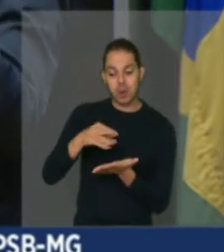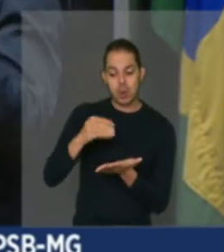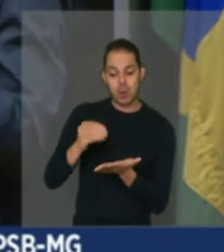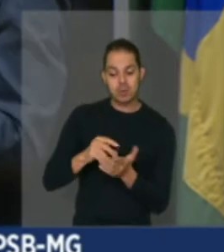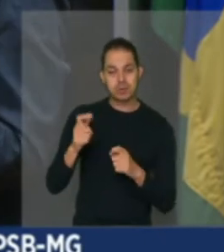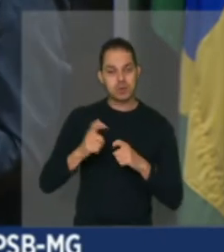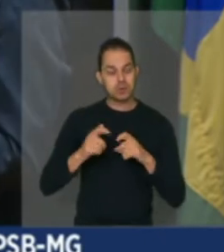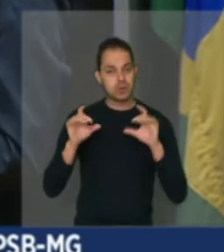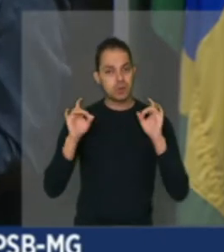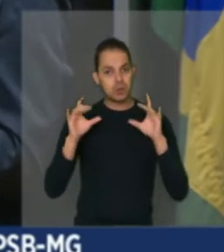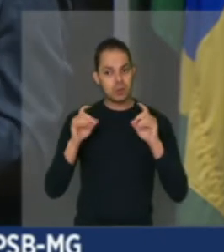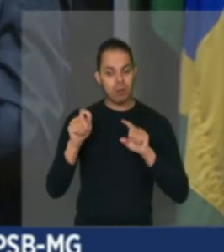ESPERANDO UMA RESSONÂNCIA, 3, 4 ANOS ESPERANDO UMA CIRURGIA